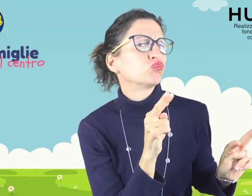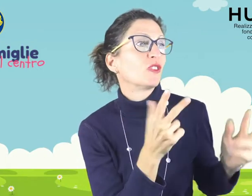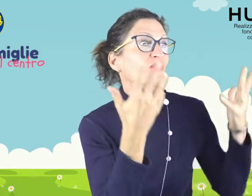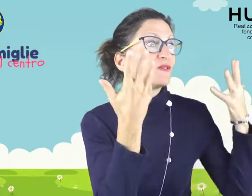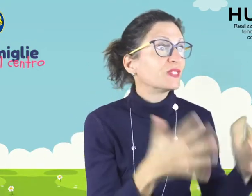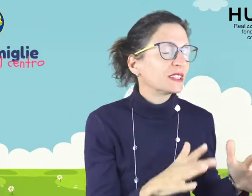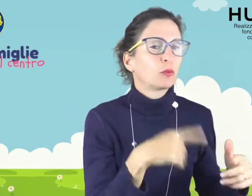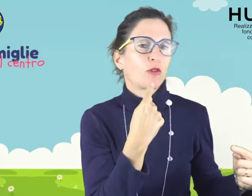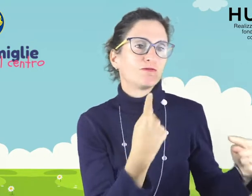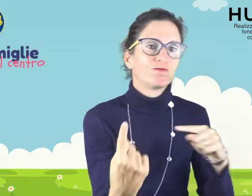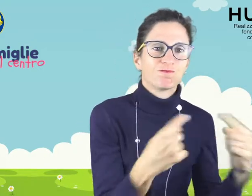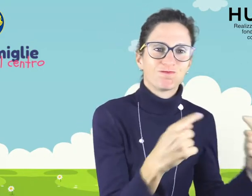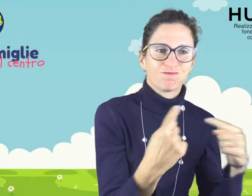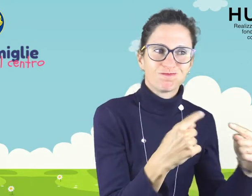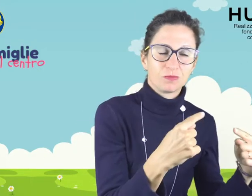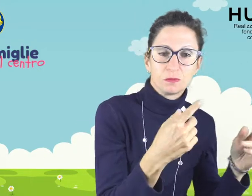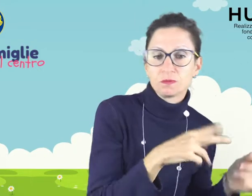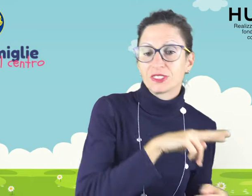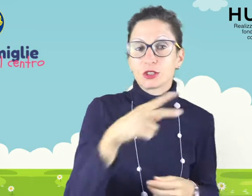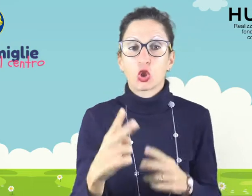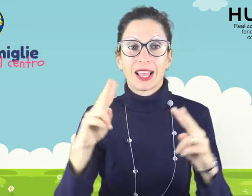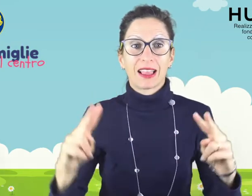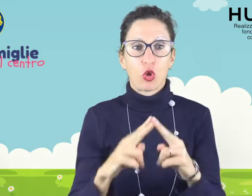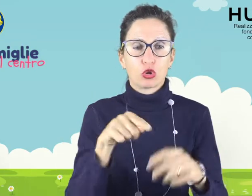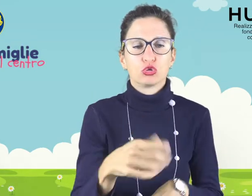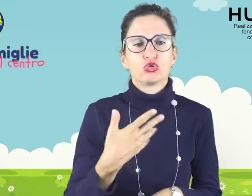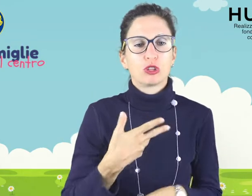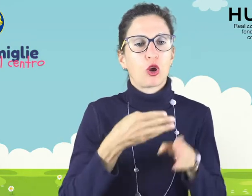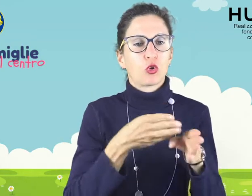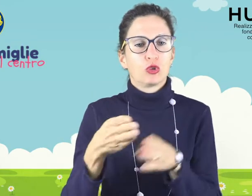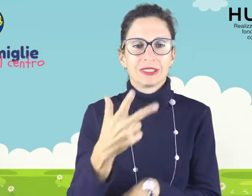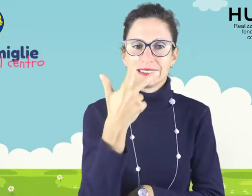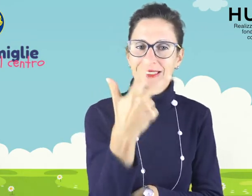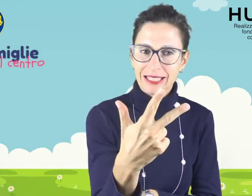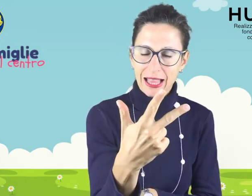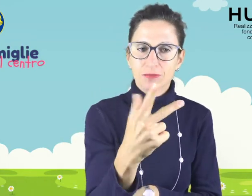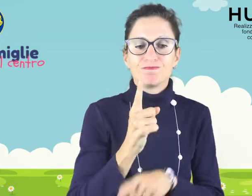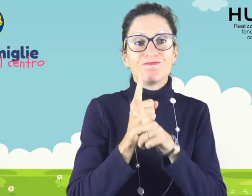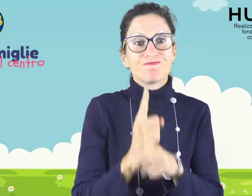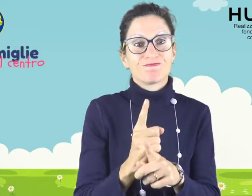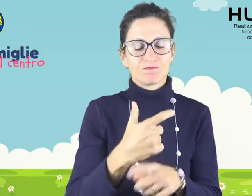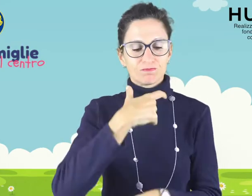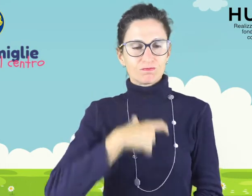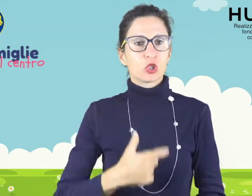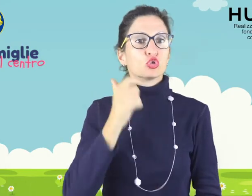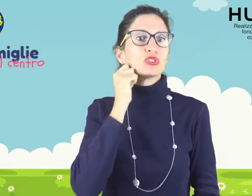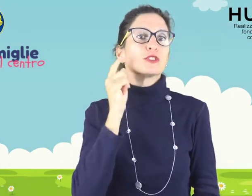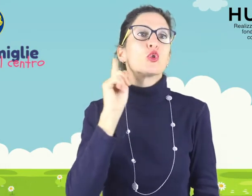e a conclusione dei quali è previsto uno spazio dedicato al dibattito. Il secondo incontro prevede tre corsi pensati per genitori,